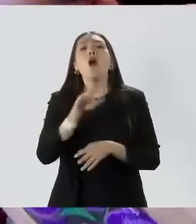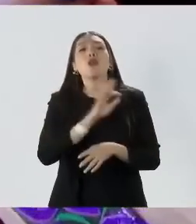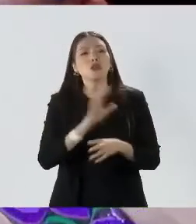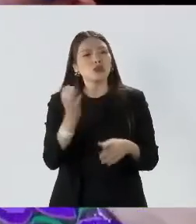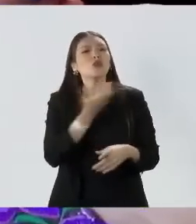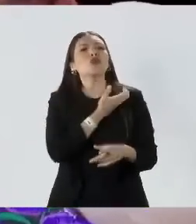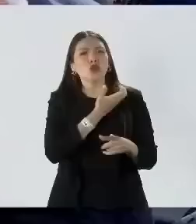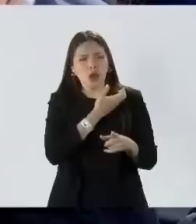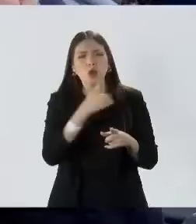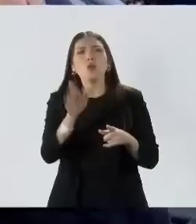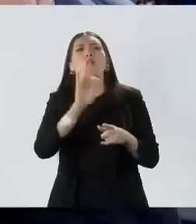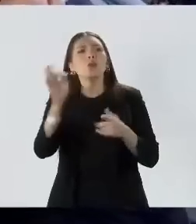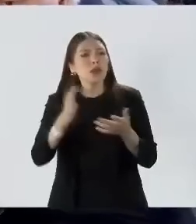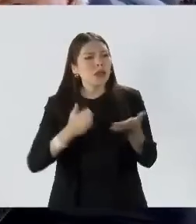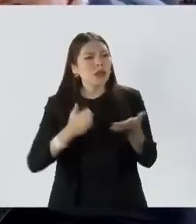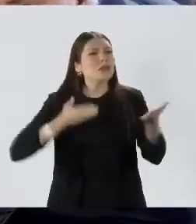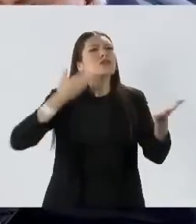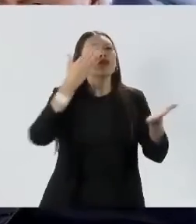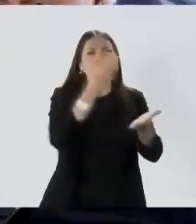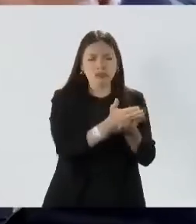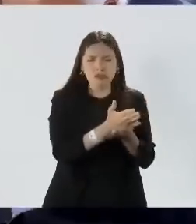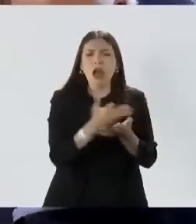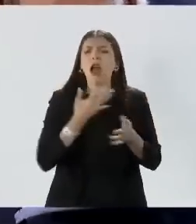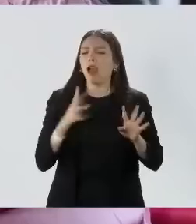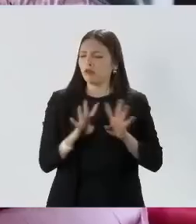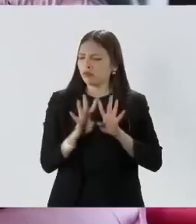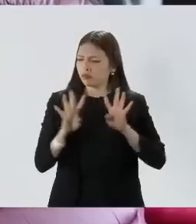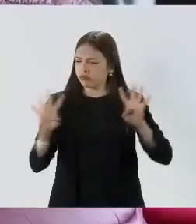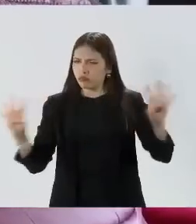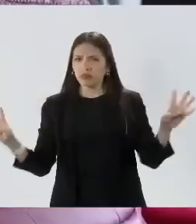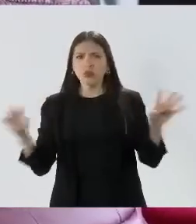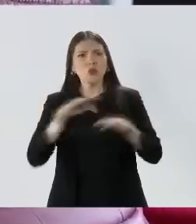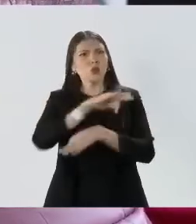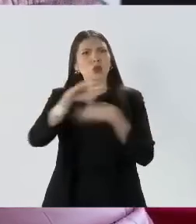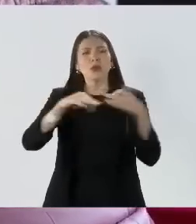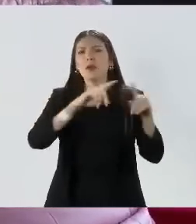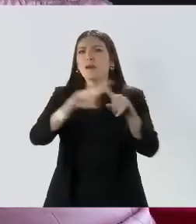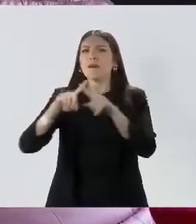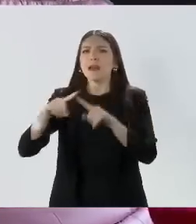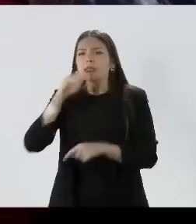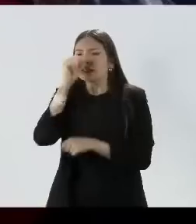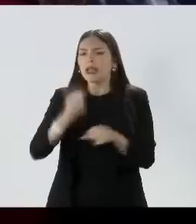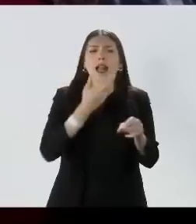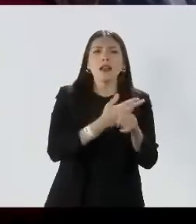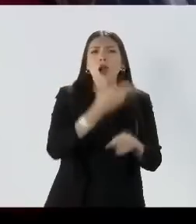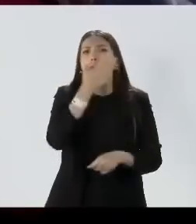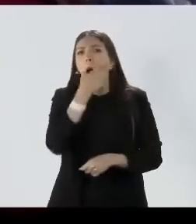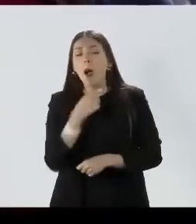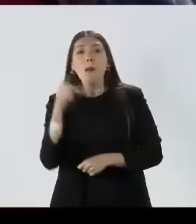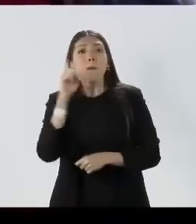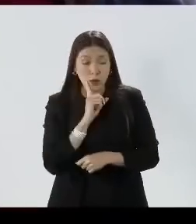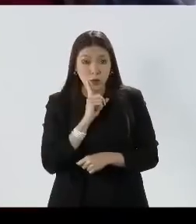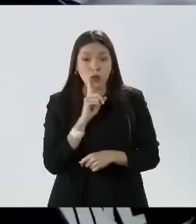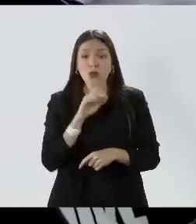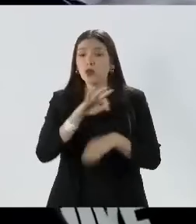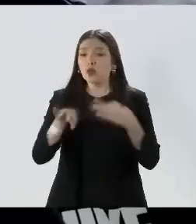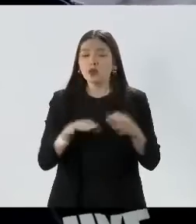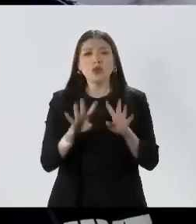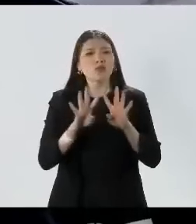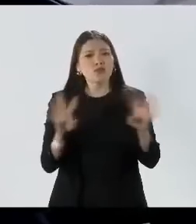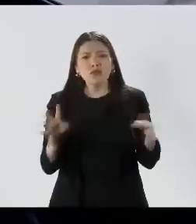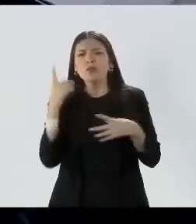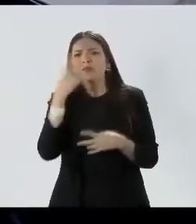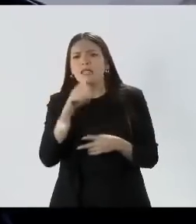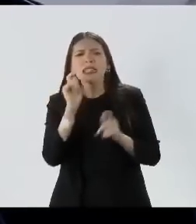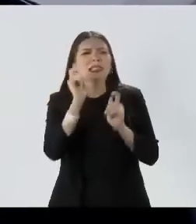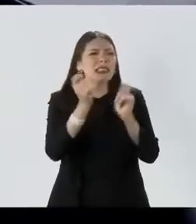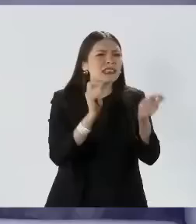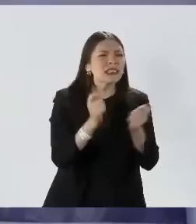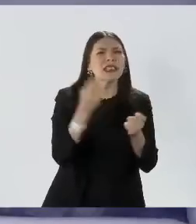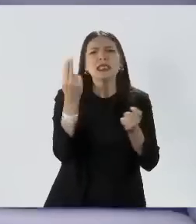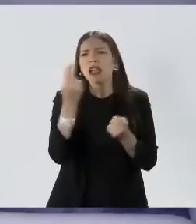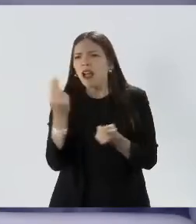no se le escapa ni uno las audiencias públicas no solo permiten atender directamente a las personas